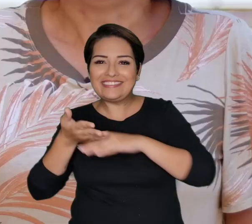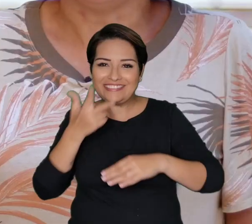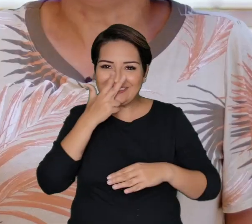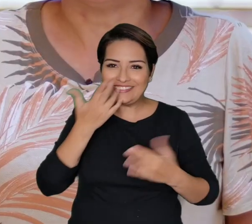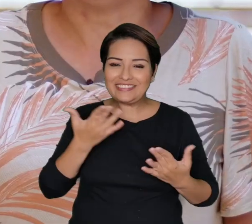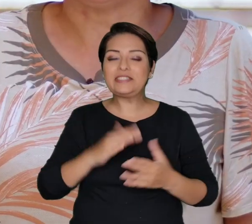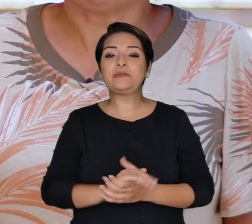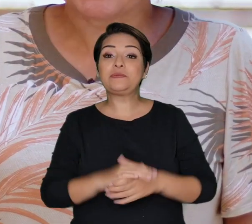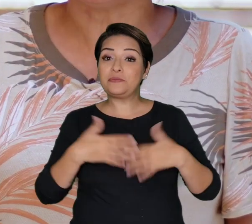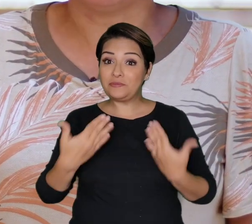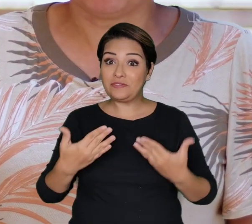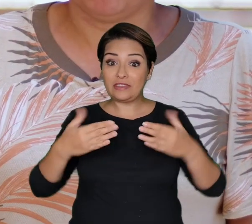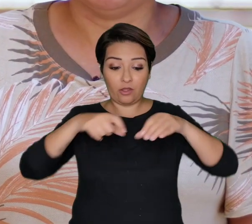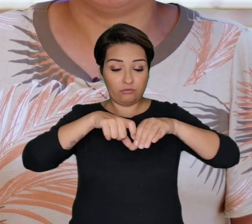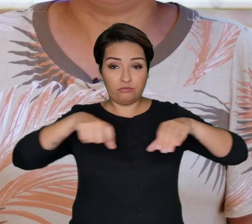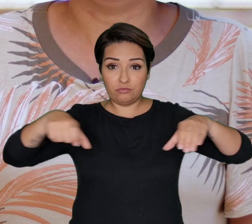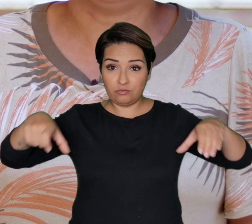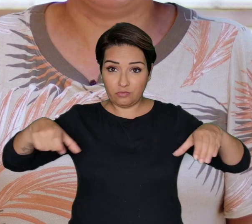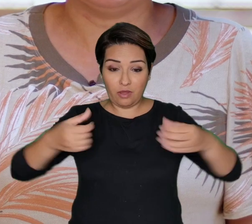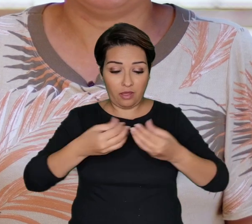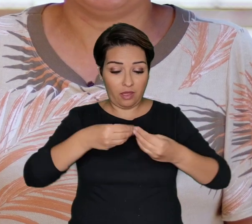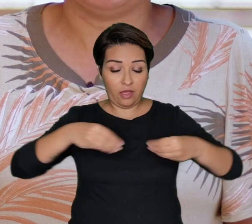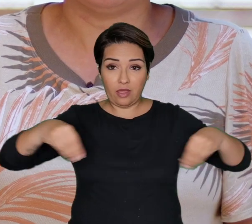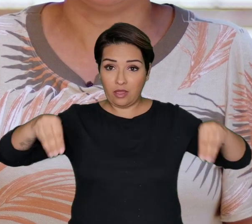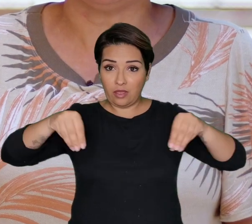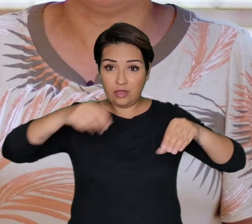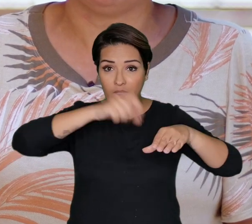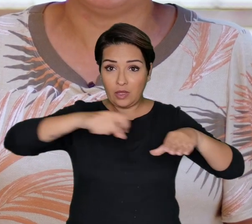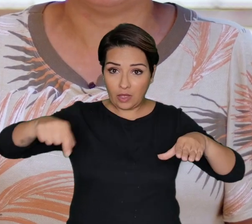A horta virou parte da escola. A gente tem toda sexta-feira